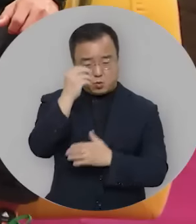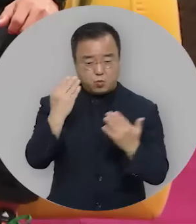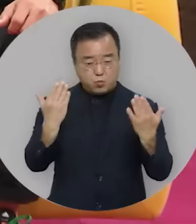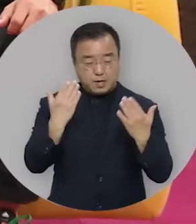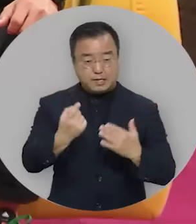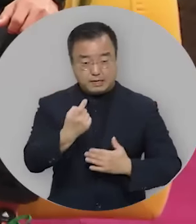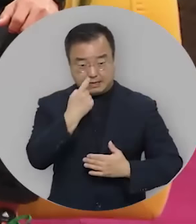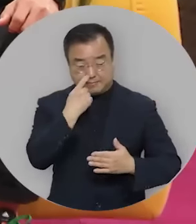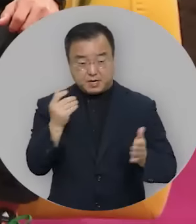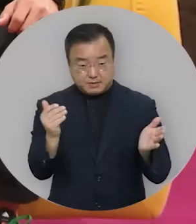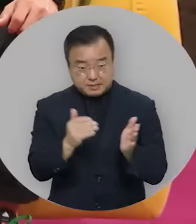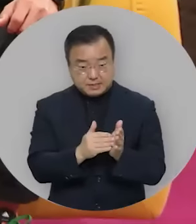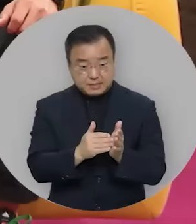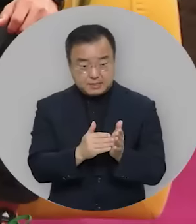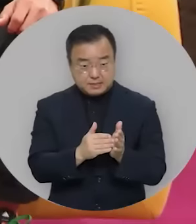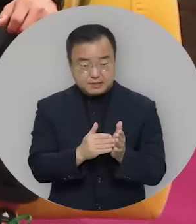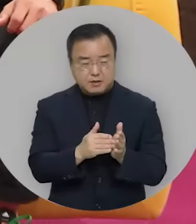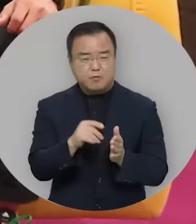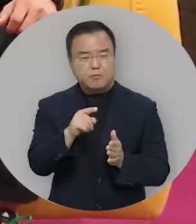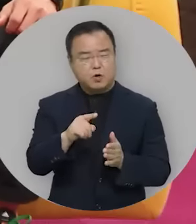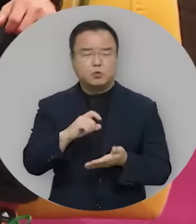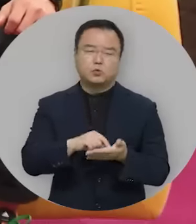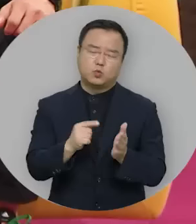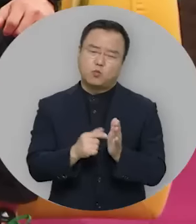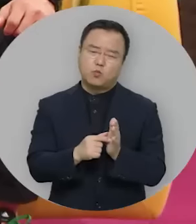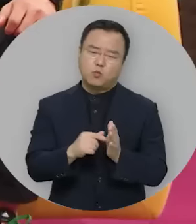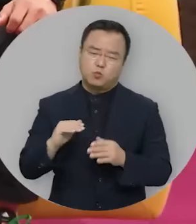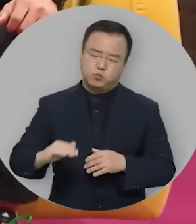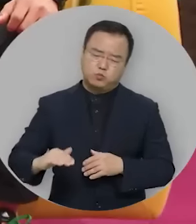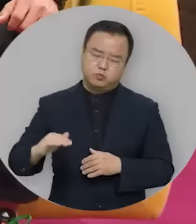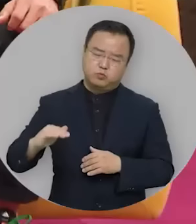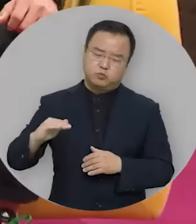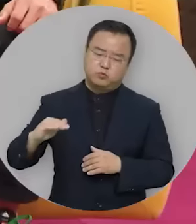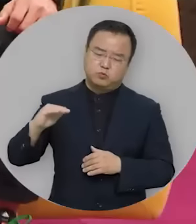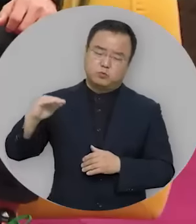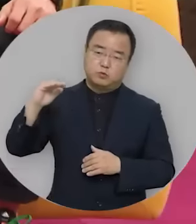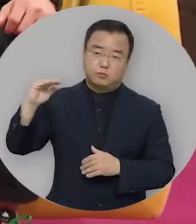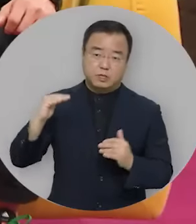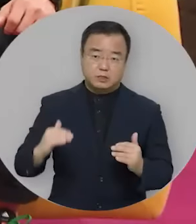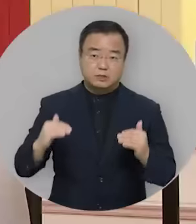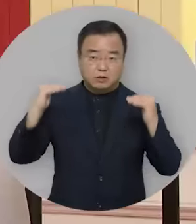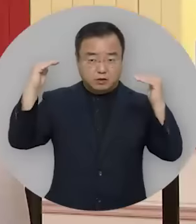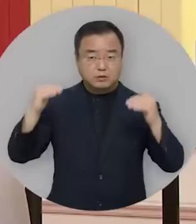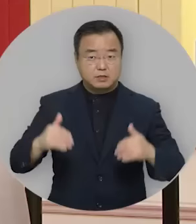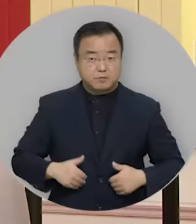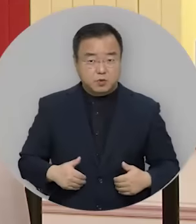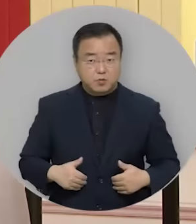'고등학교 정도 되었을 때' '너는 이만큼은 좀 성장해 있어야 하지 않아?' 막 이런 생각들이 들고요.